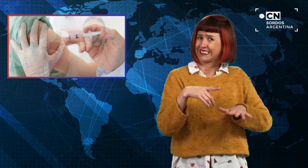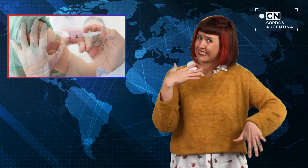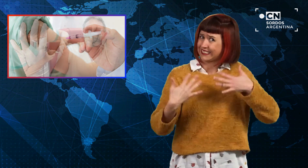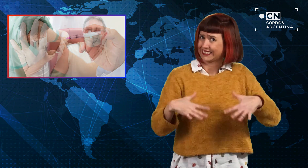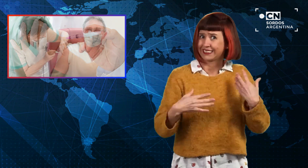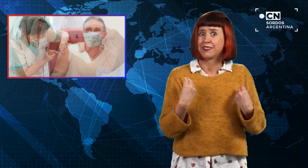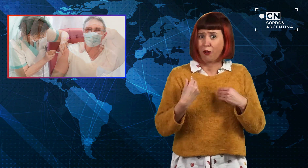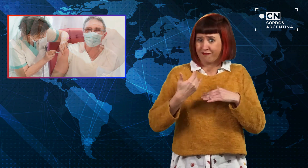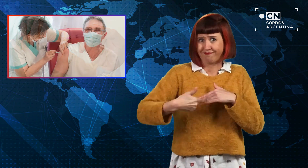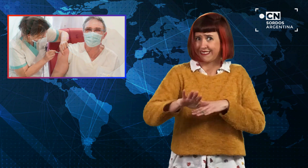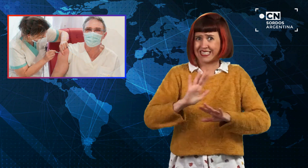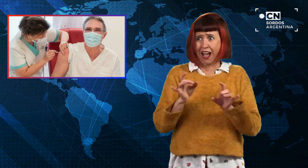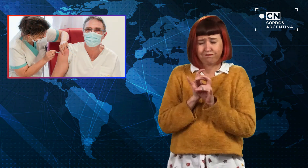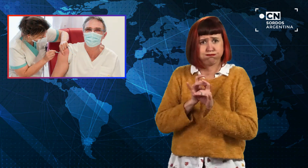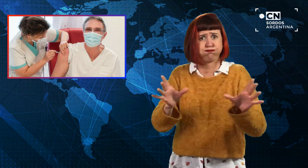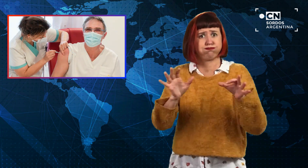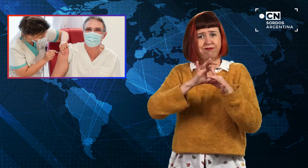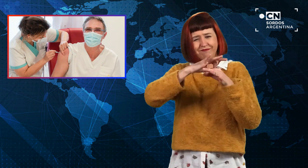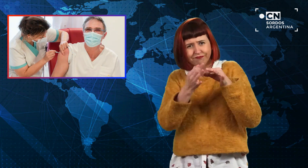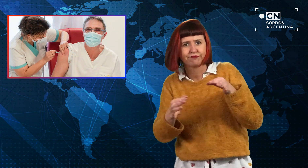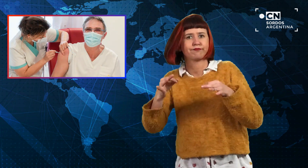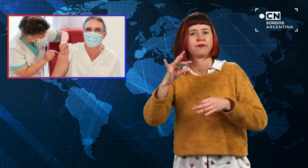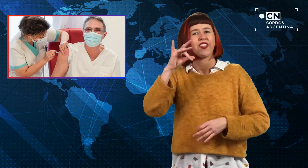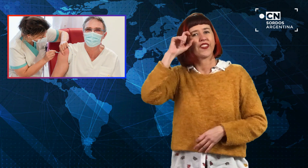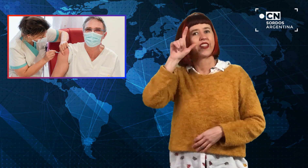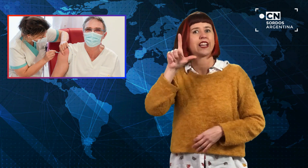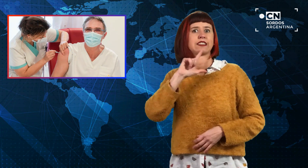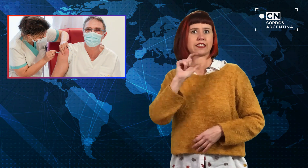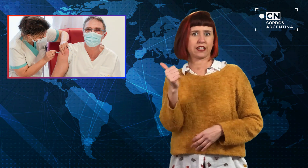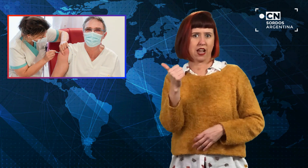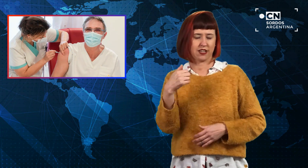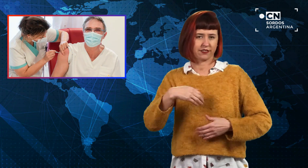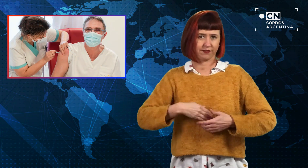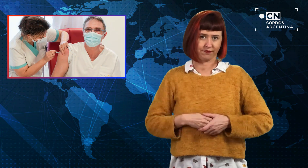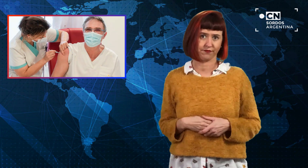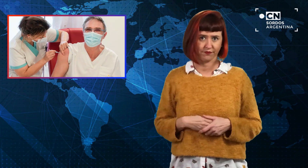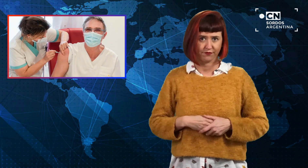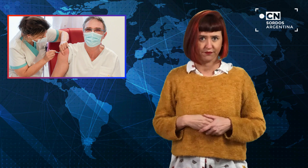sobre todo antes el aumento de casos de la variante Delta.